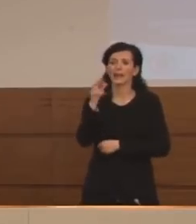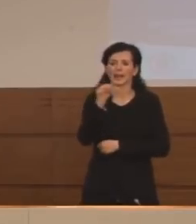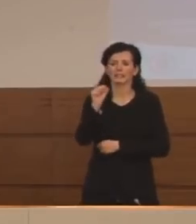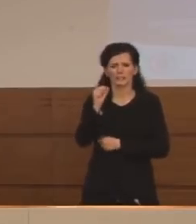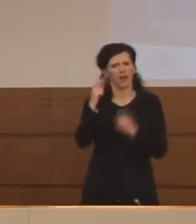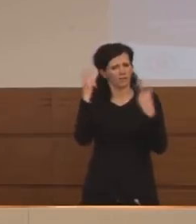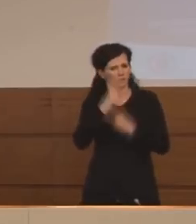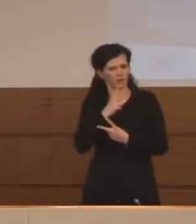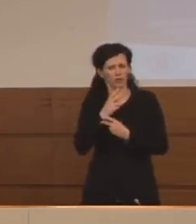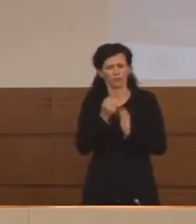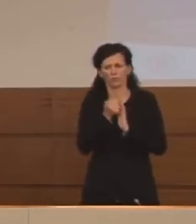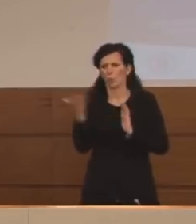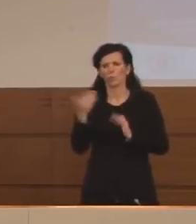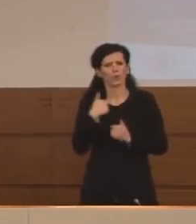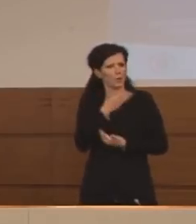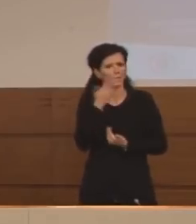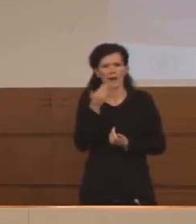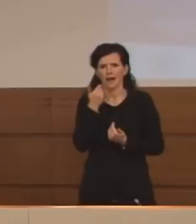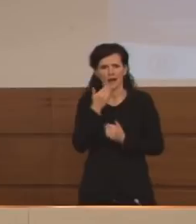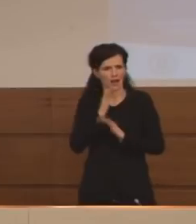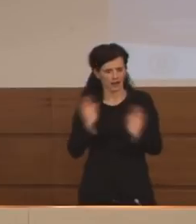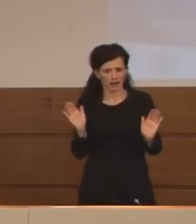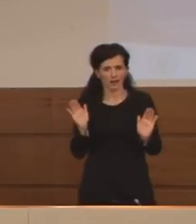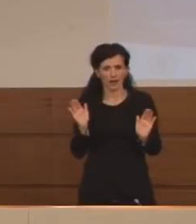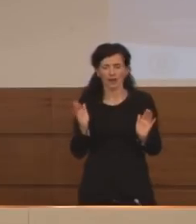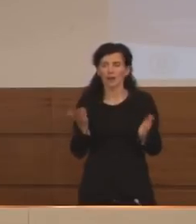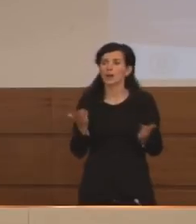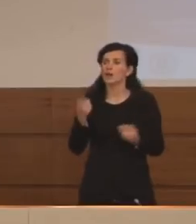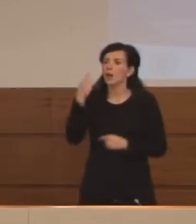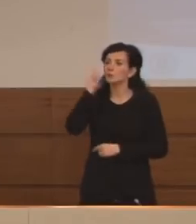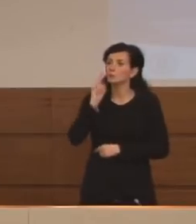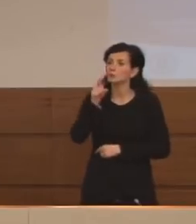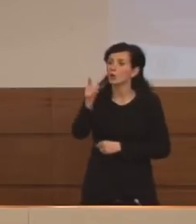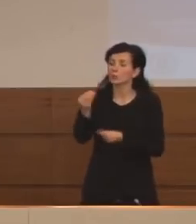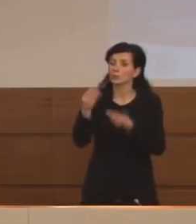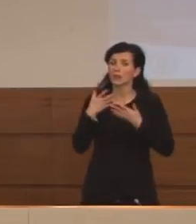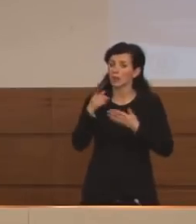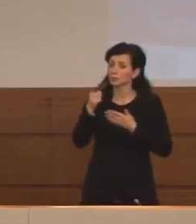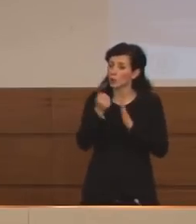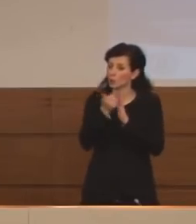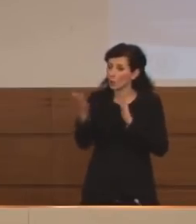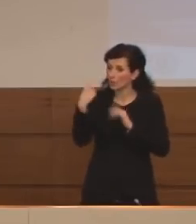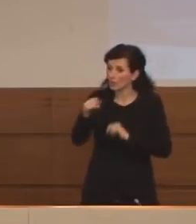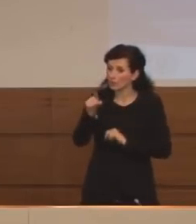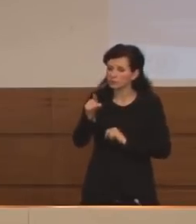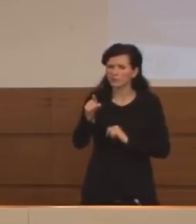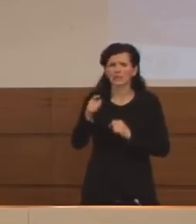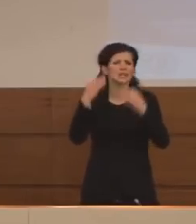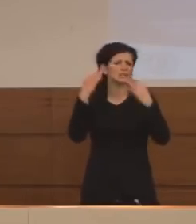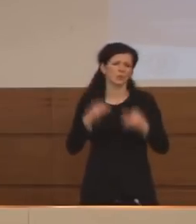Anche se non so che i numeri che lei ha dato siano accurati però una sottostima sicuramente c'è.